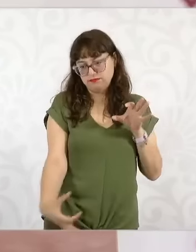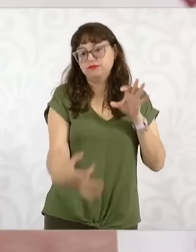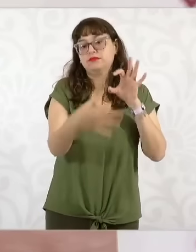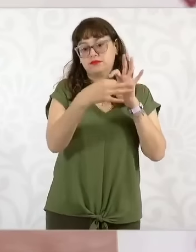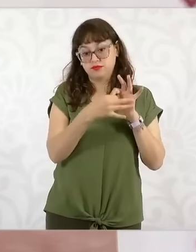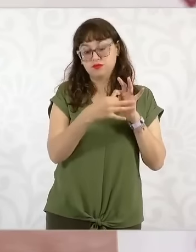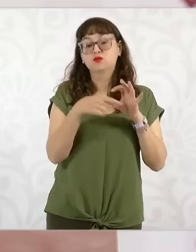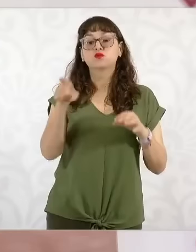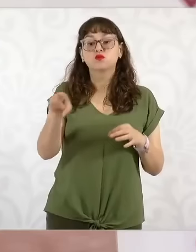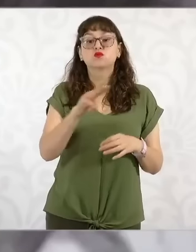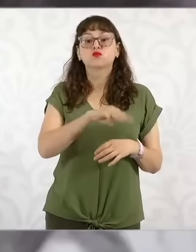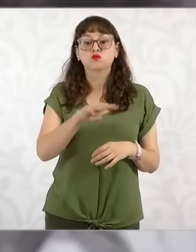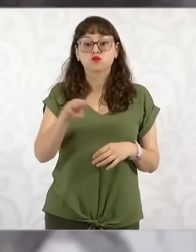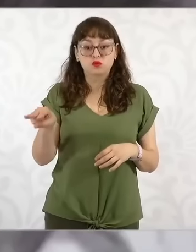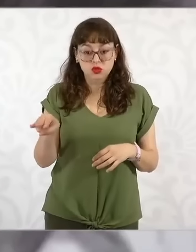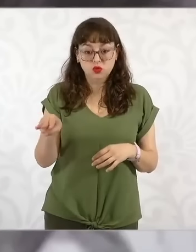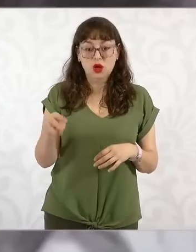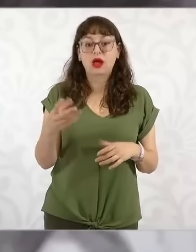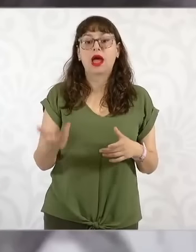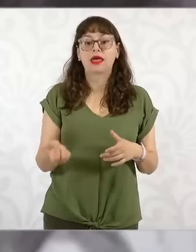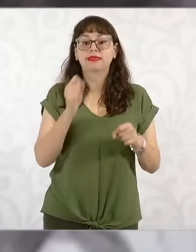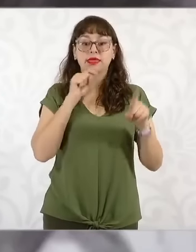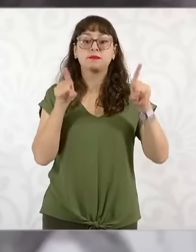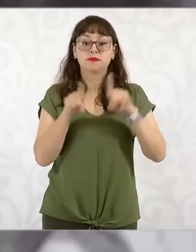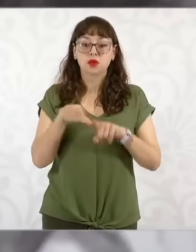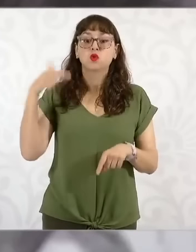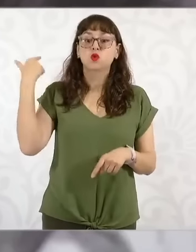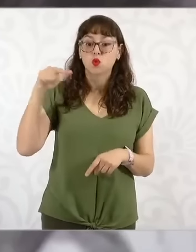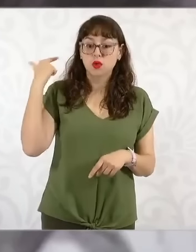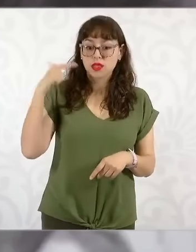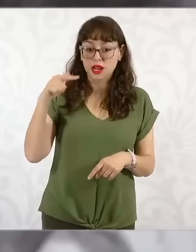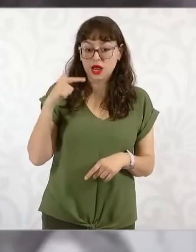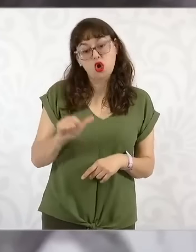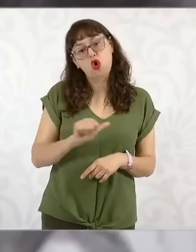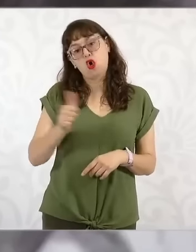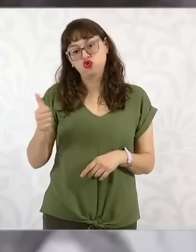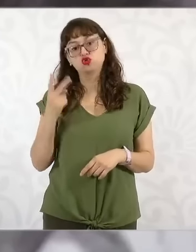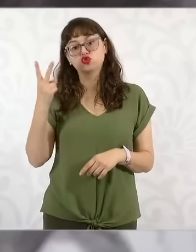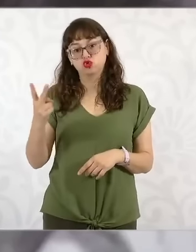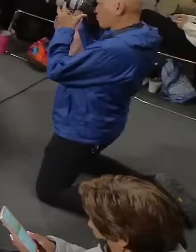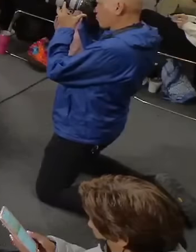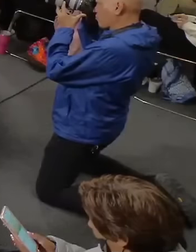mencioné de Michoacán, en la zona metropolitana de Guadalajara y en otros dos municipios de Jalisco.